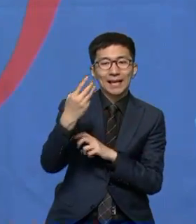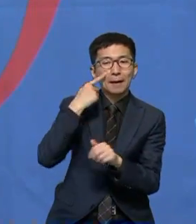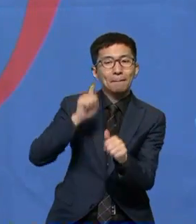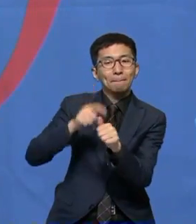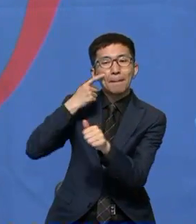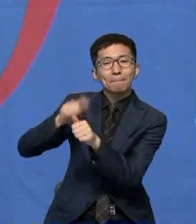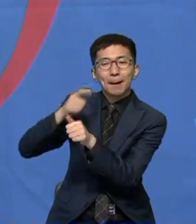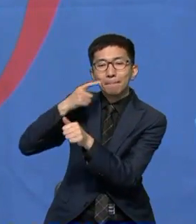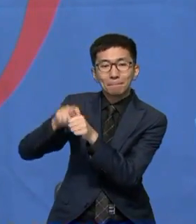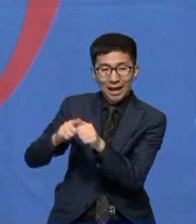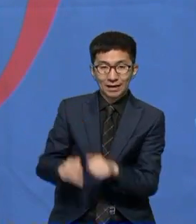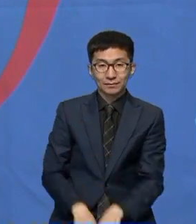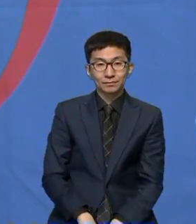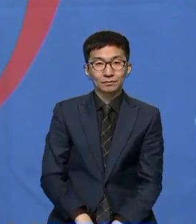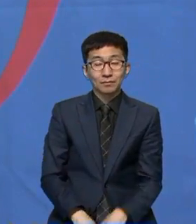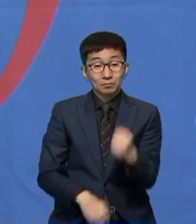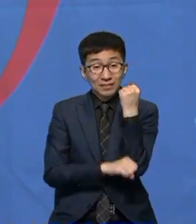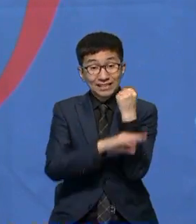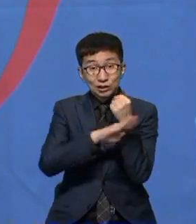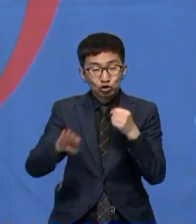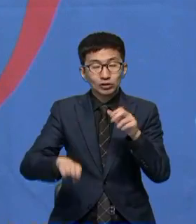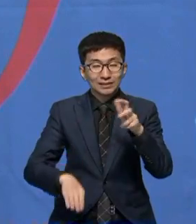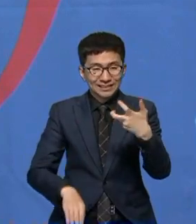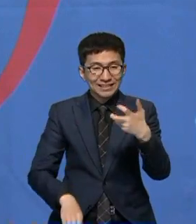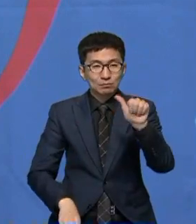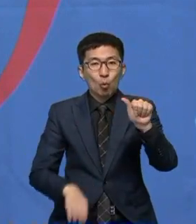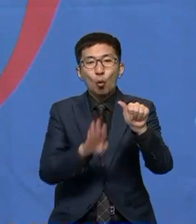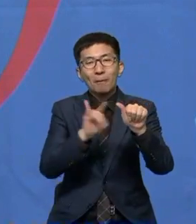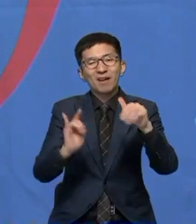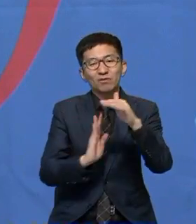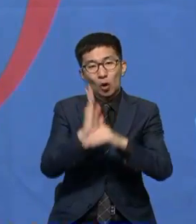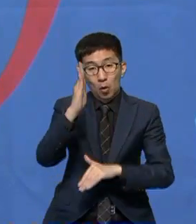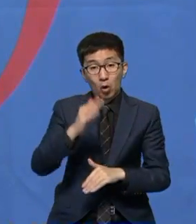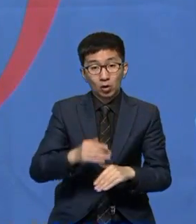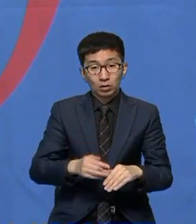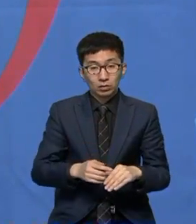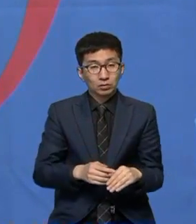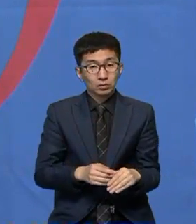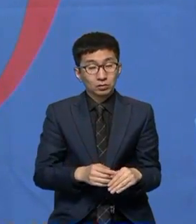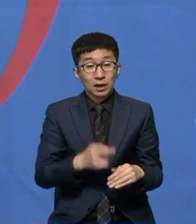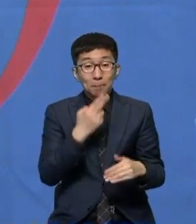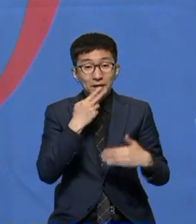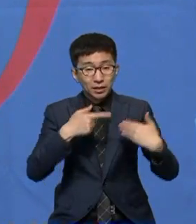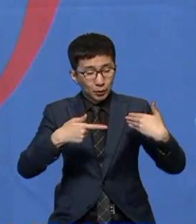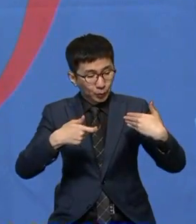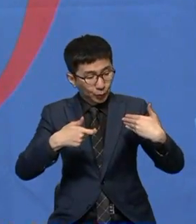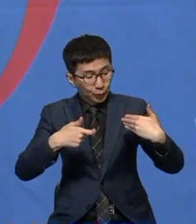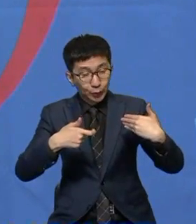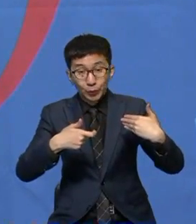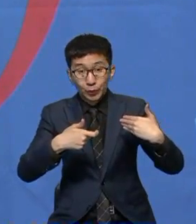제품입니다. 이렇게 비닐에다 쏘면 곧바로 구멍이 뚫리고요.